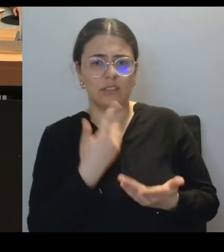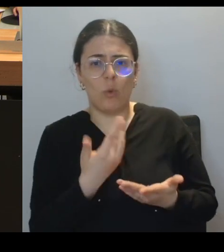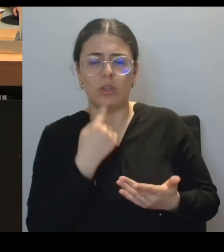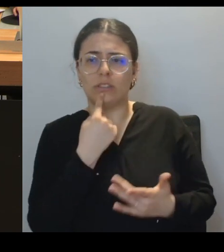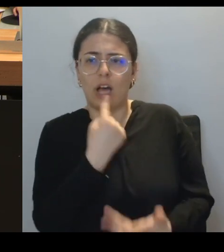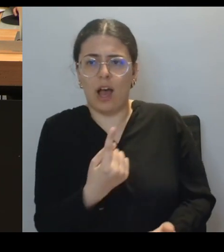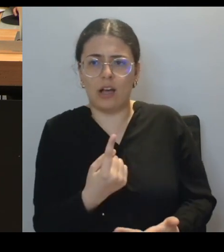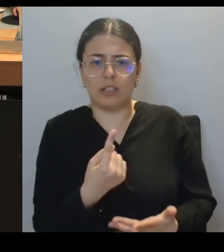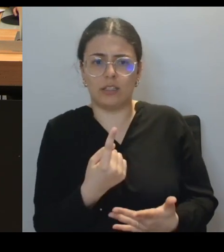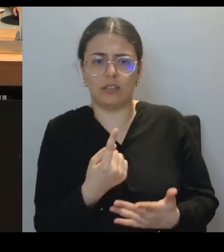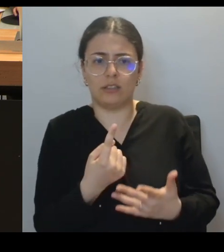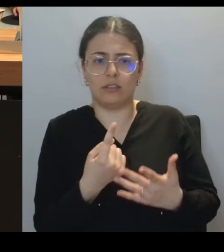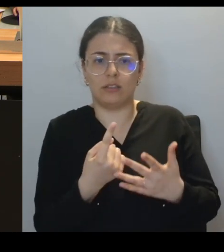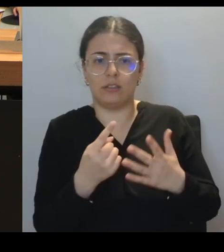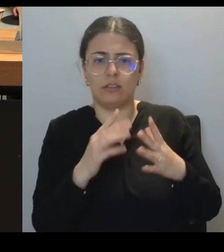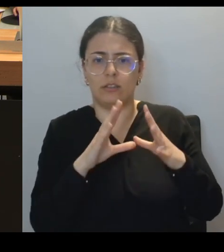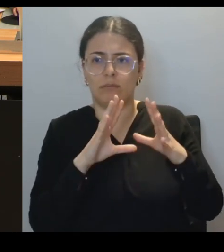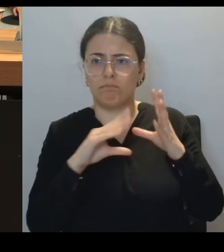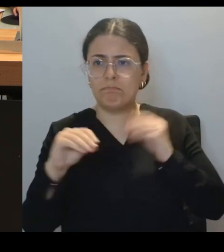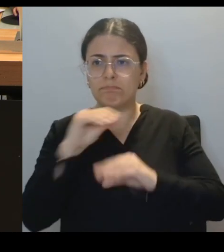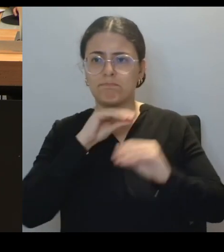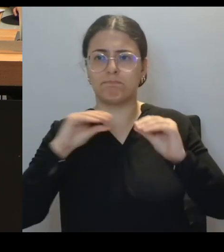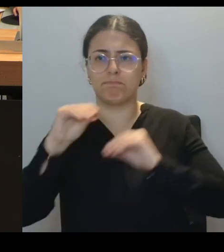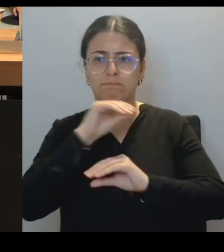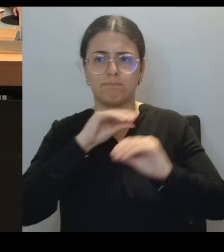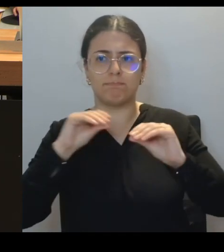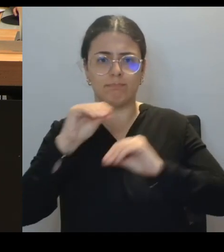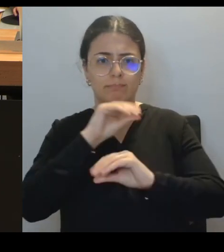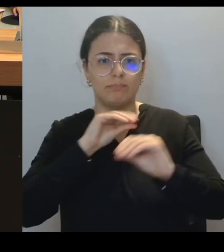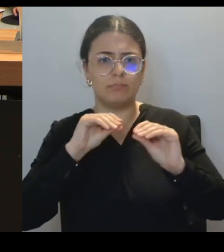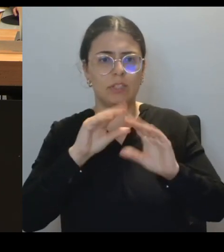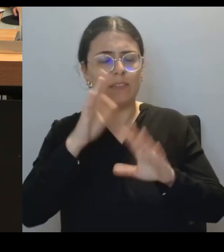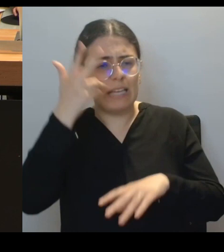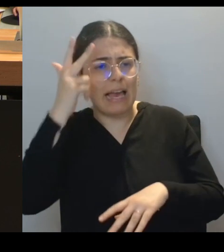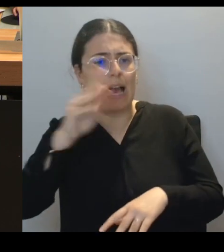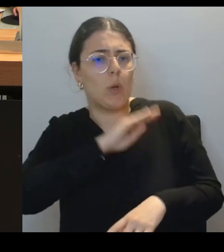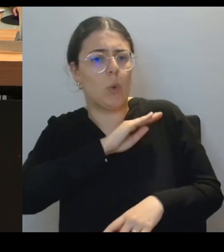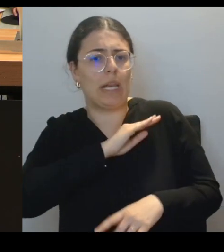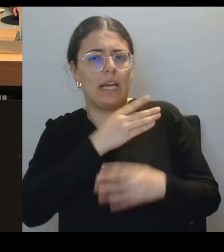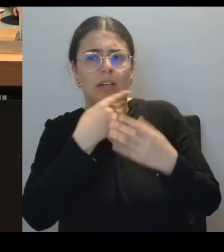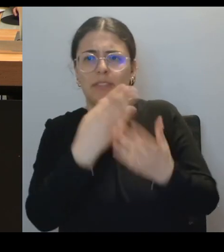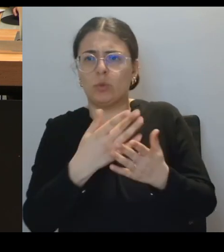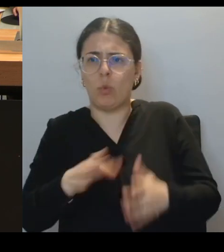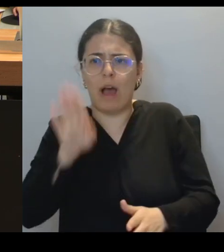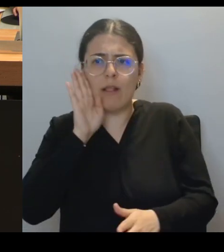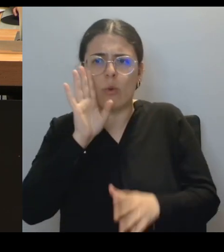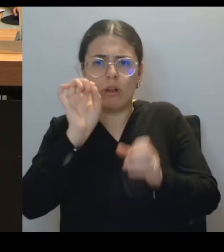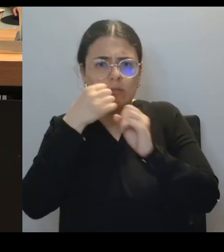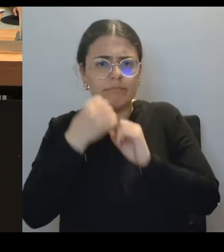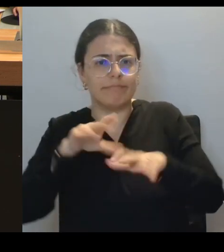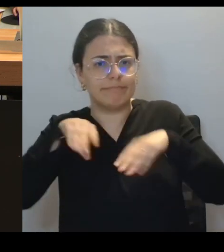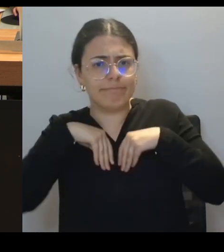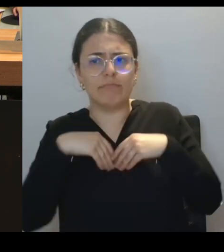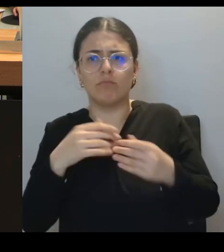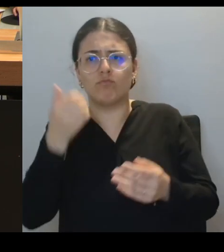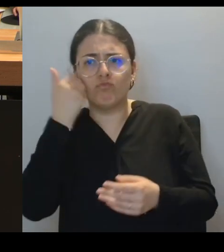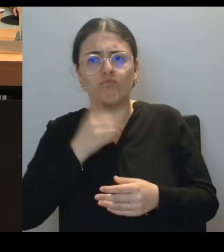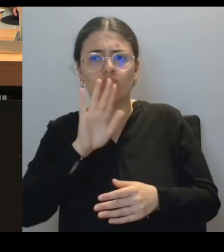Herr Kollege, man kann sich doch nicht alles anhören. Die Leute sollen doch mal in ihre eigene Tradition zurückgehen. Wer hat denn die Atomindustrie in Deutschland durchgesetzt?